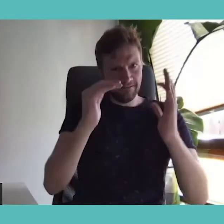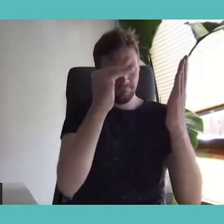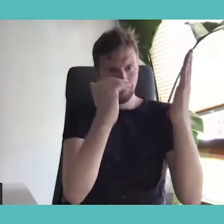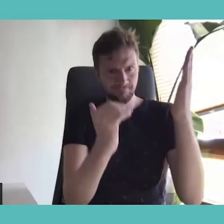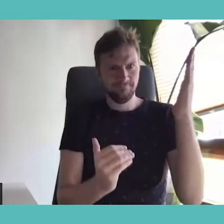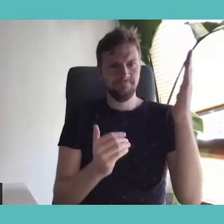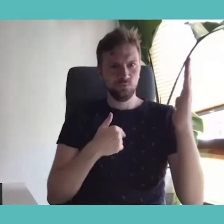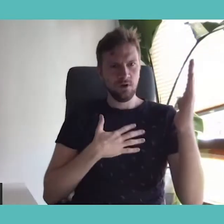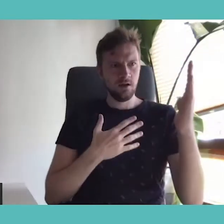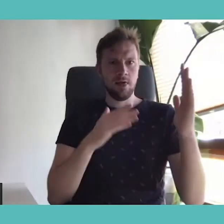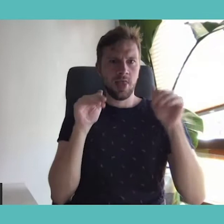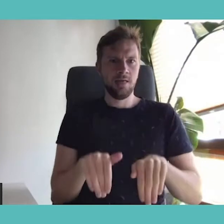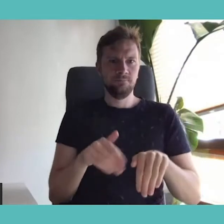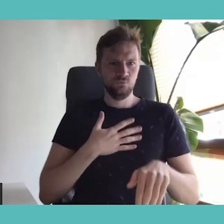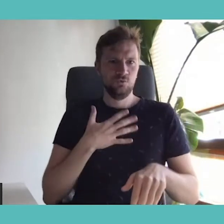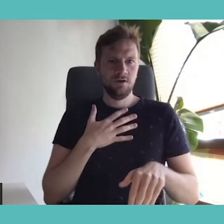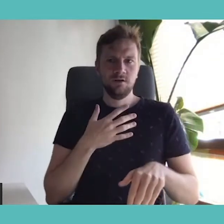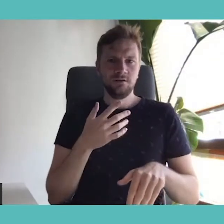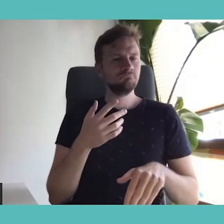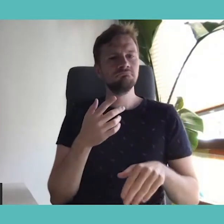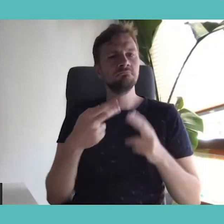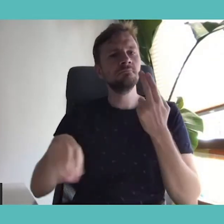Przygotowałem się dobrze. Czułem, że tym razem się uda.